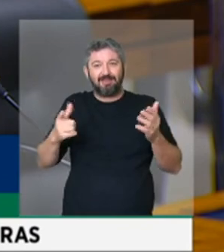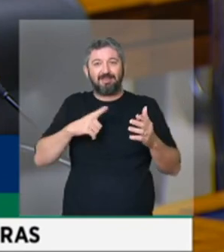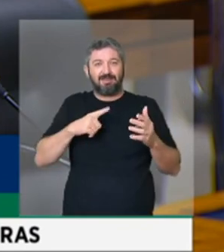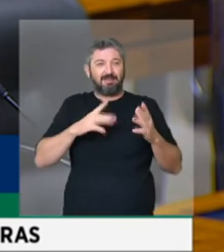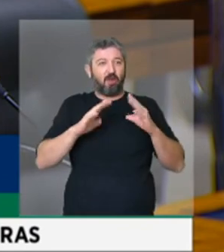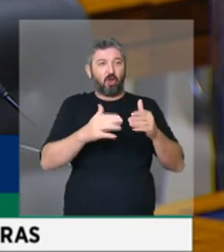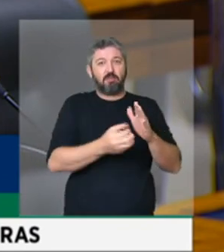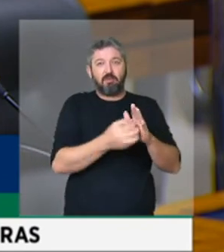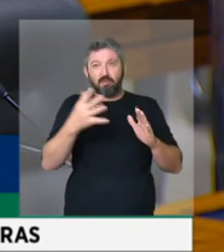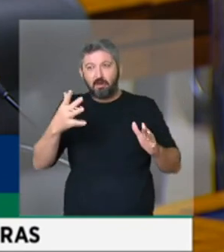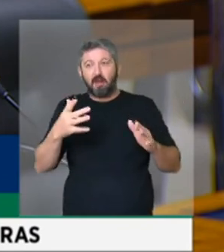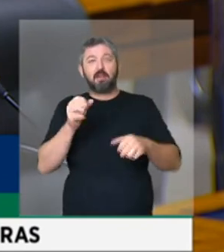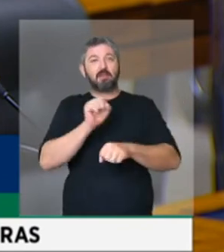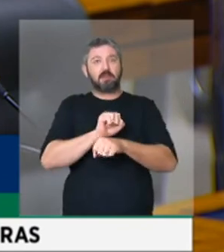OUTRAS COMISSÕES QUE SÃO IMPORTANTES, NEM TODAS, MAS